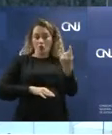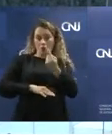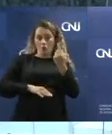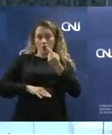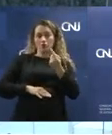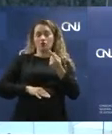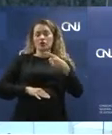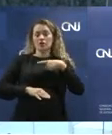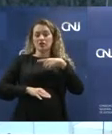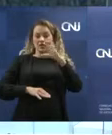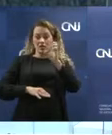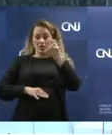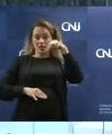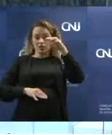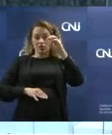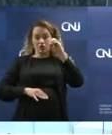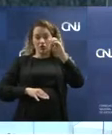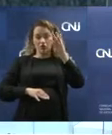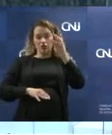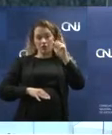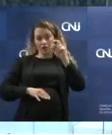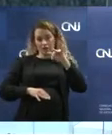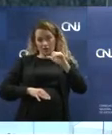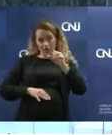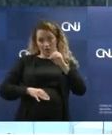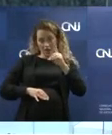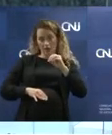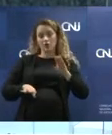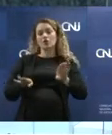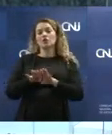Escrituras públicas de compra e venda, doações, partilhas, inventários,